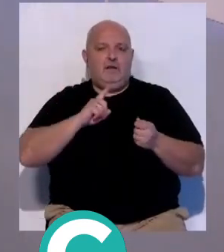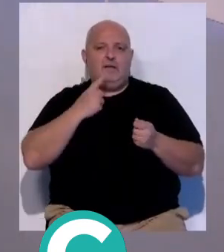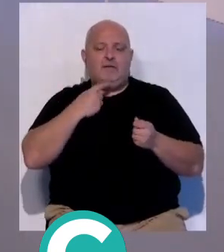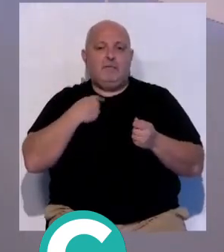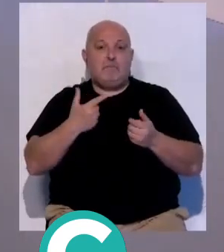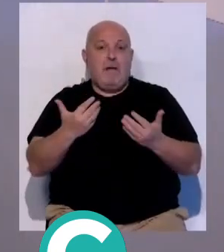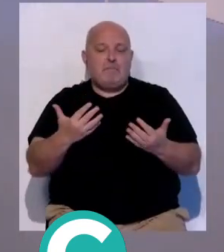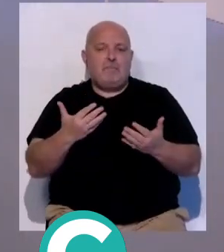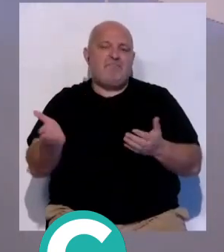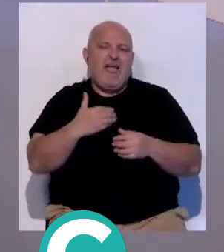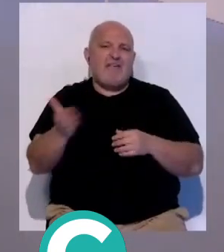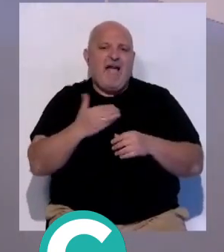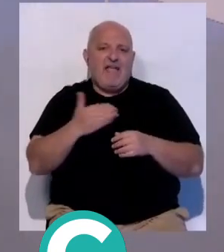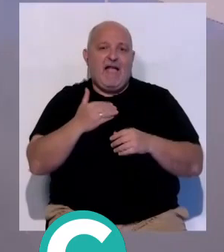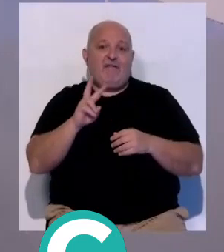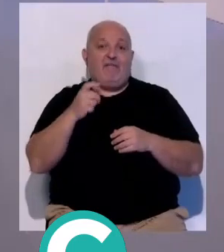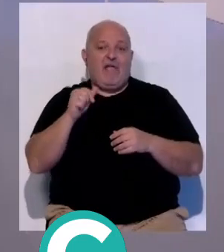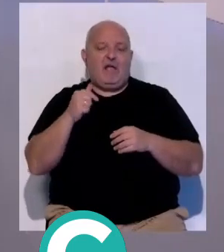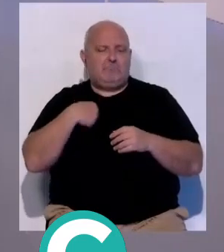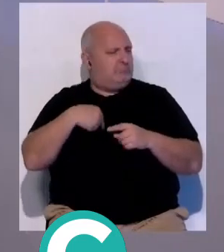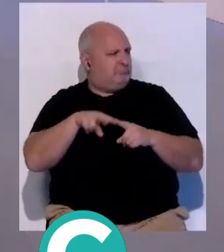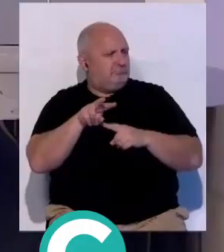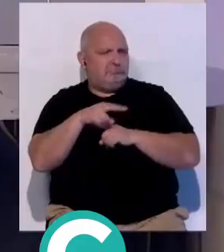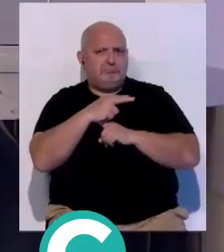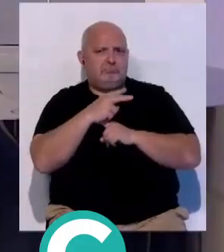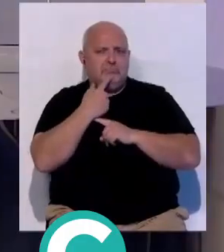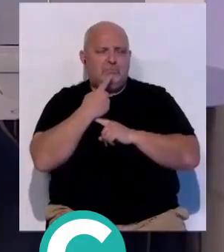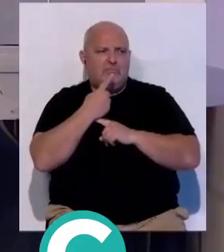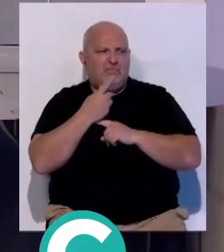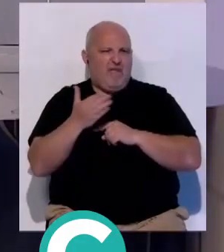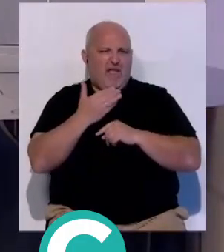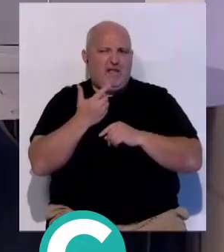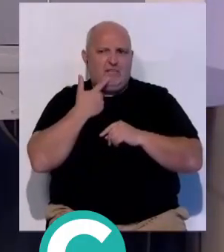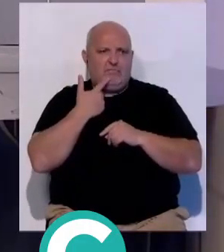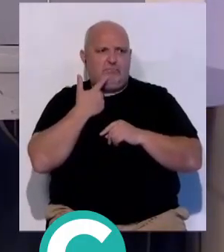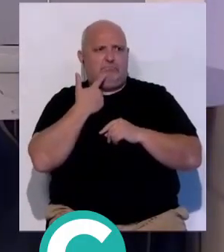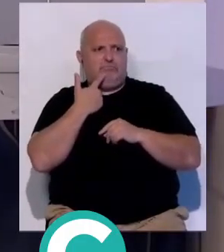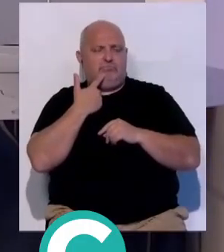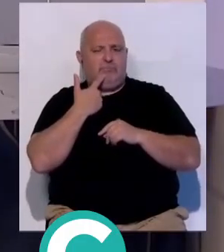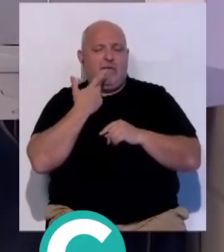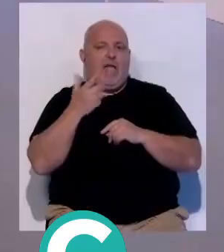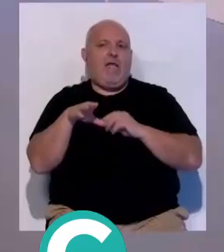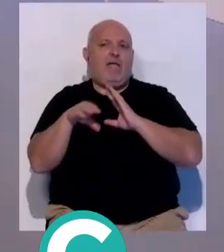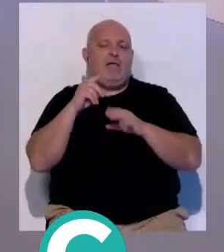diera más prisa dice venga venga y yo me volví me volví a hacer porque me dice venga claro la